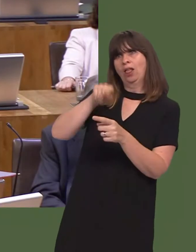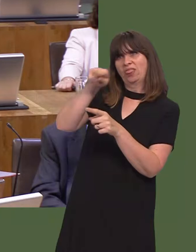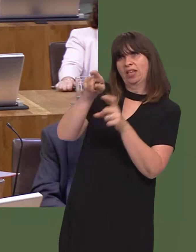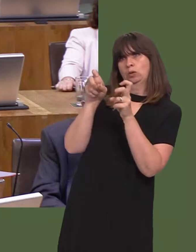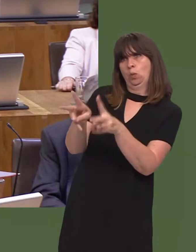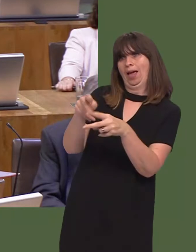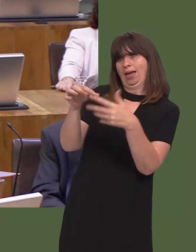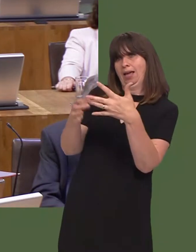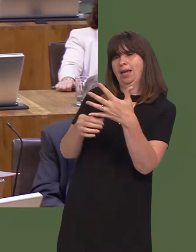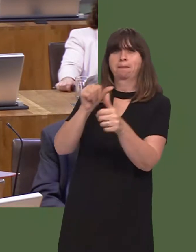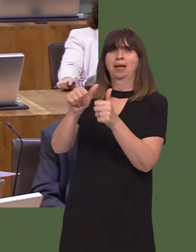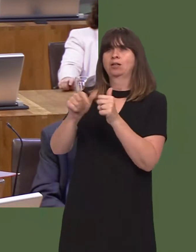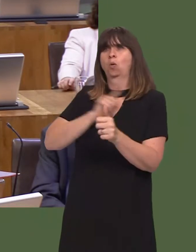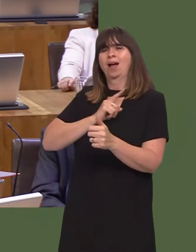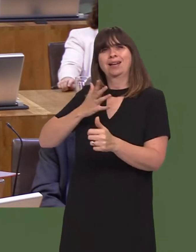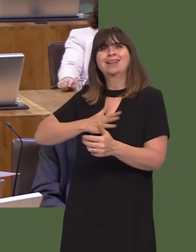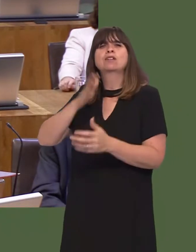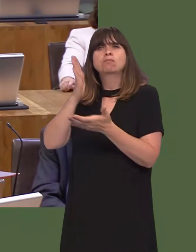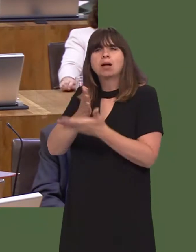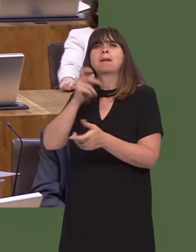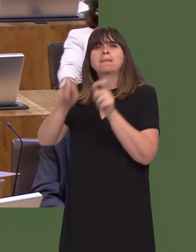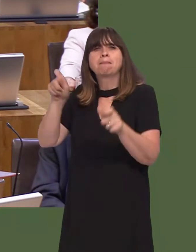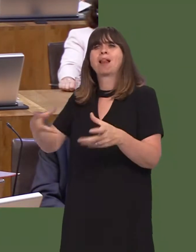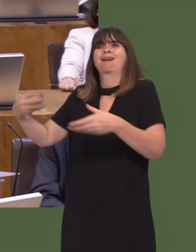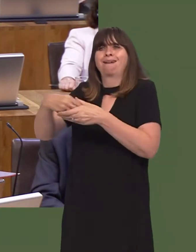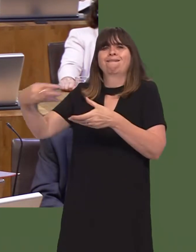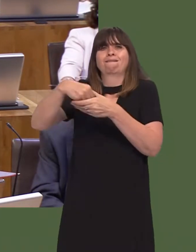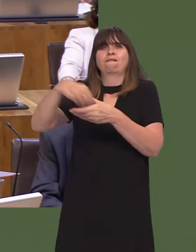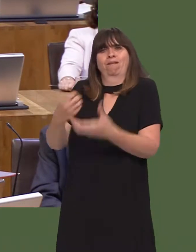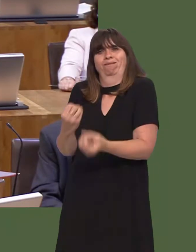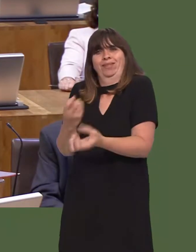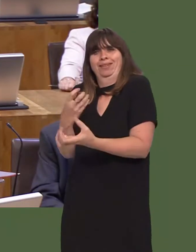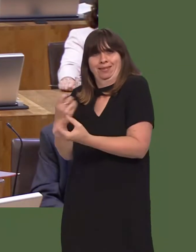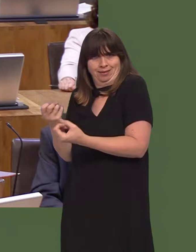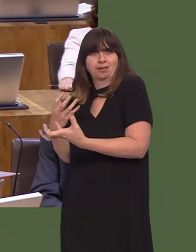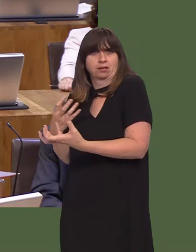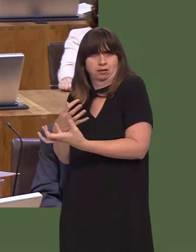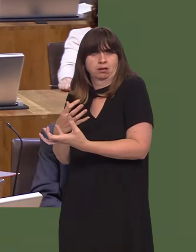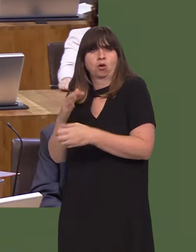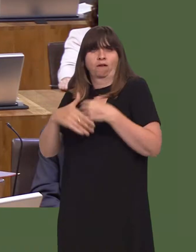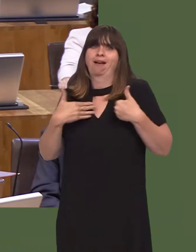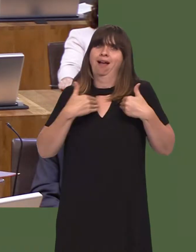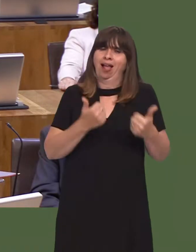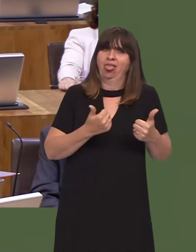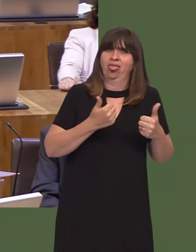o ddinasyddion ynglyn ag iechyd a gofal cymdeithasol. Nid yw hwn yn rhywbeth syín mynd i wanhau